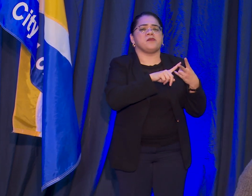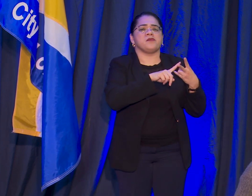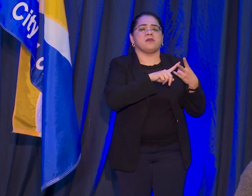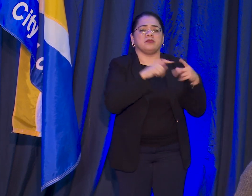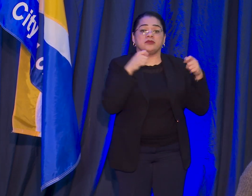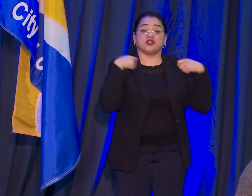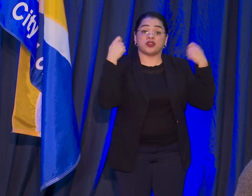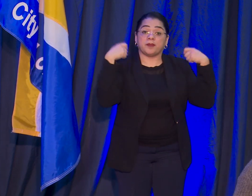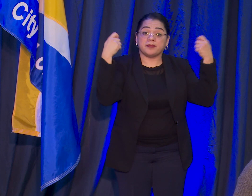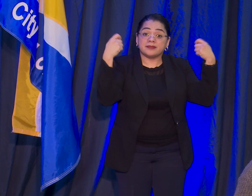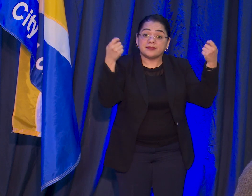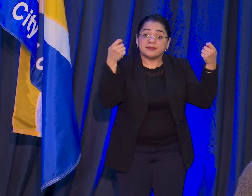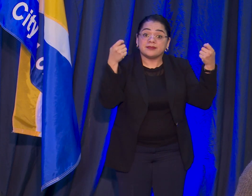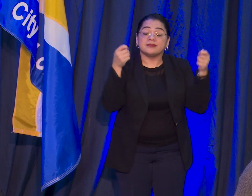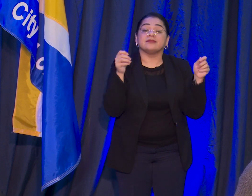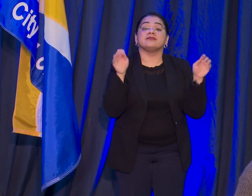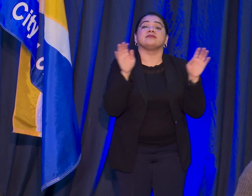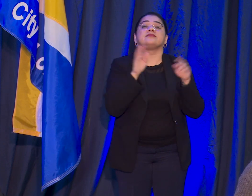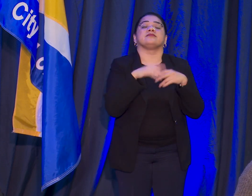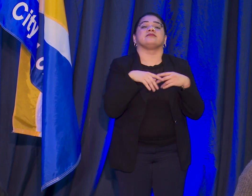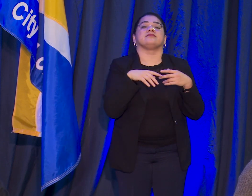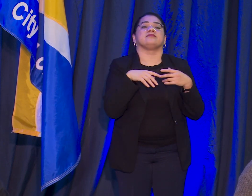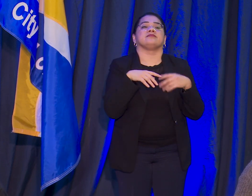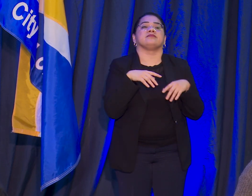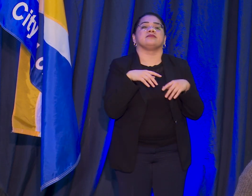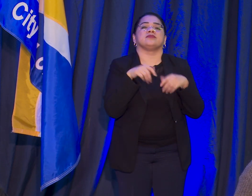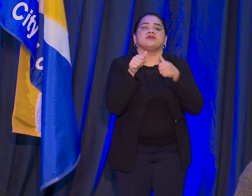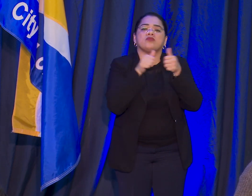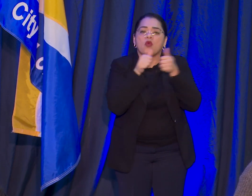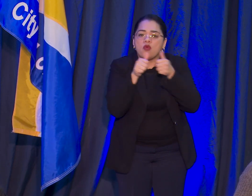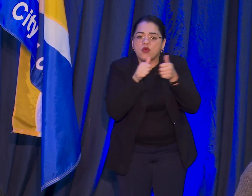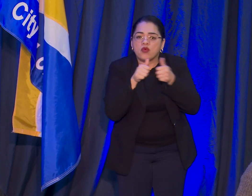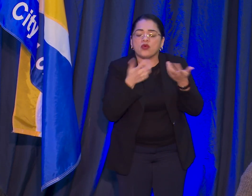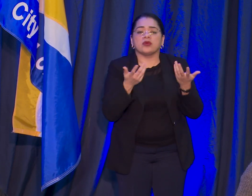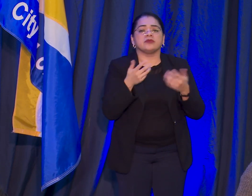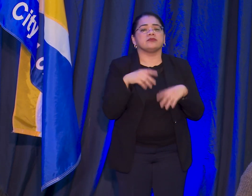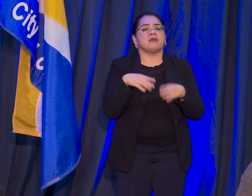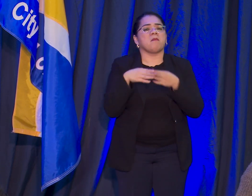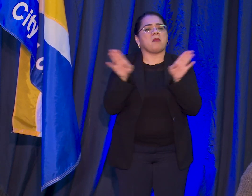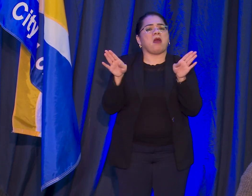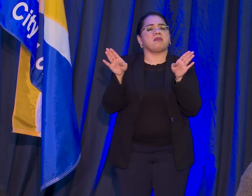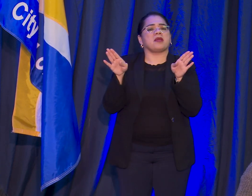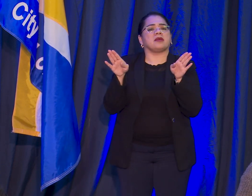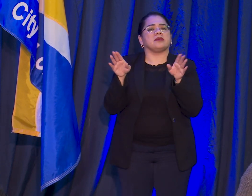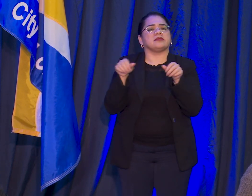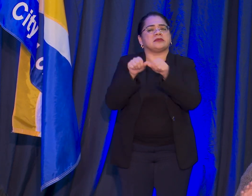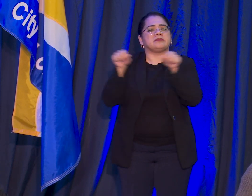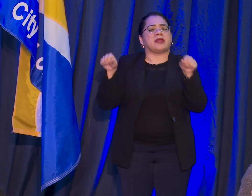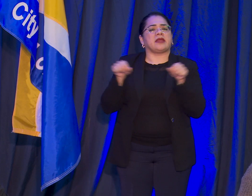ciose alley while que lugar es mass public Oh spider-man tener a la Segura